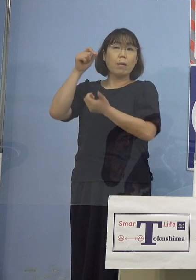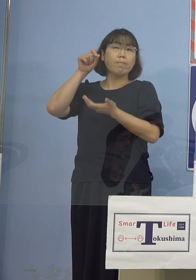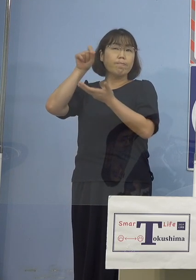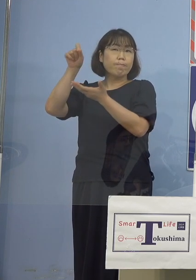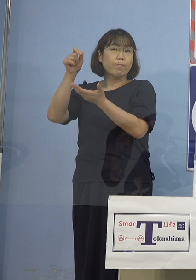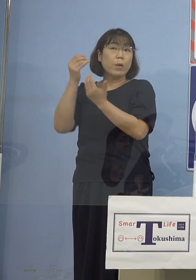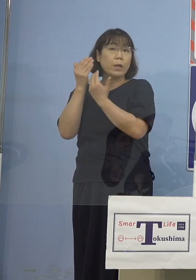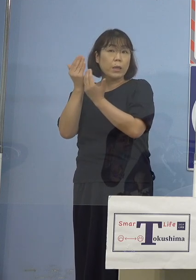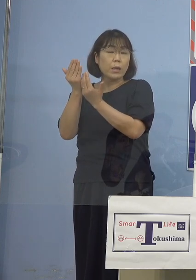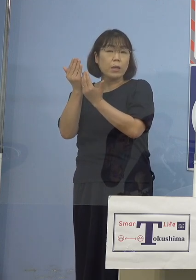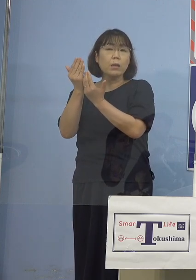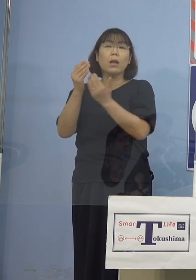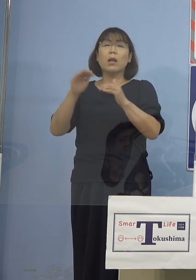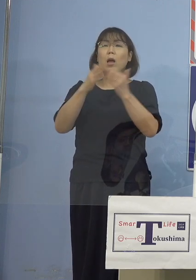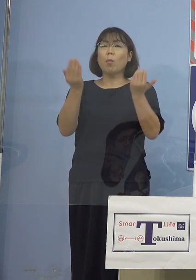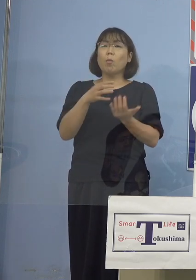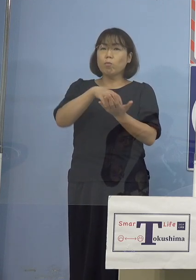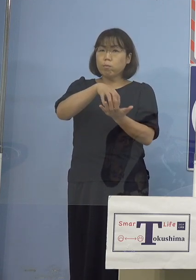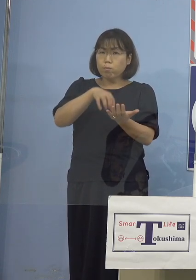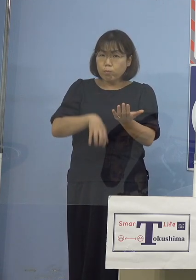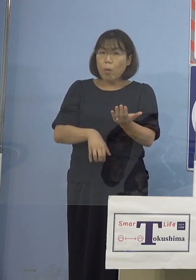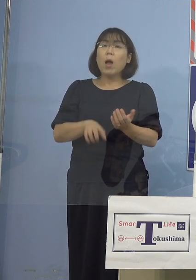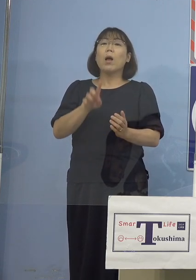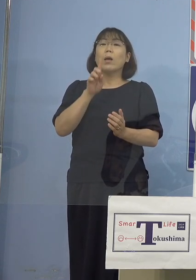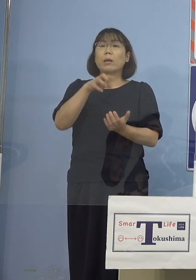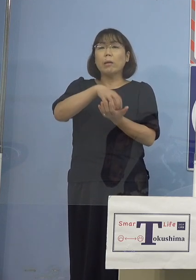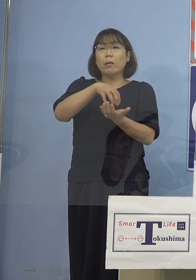やはり全面解除一旦はすべきではないか